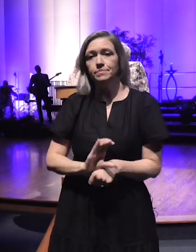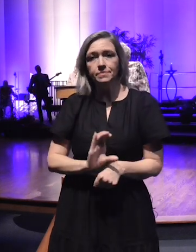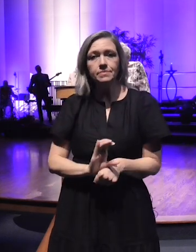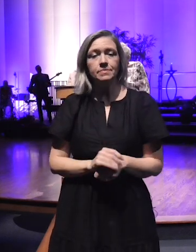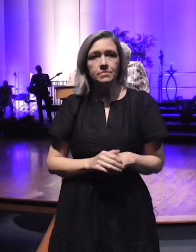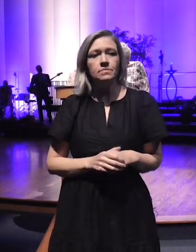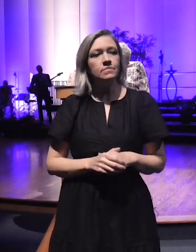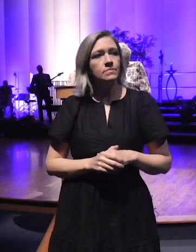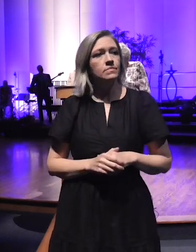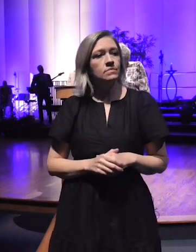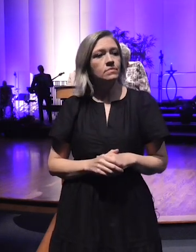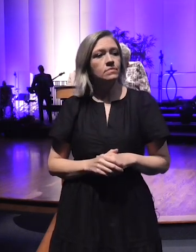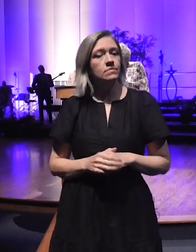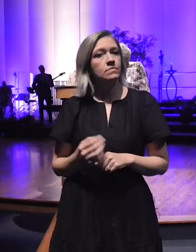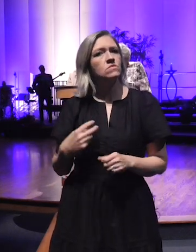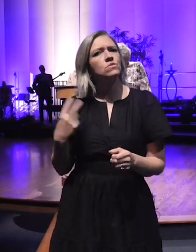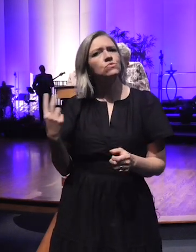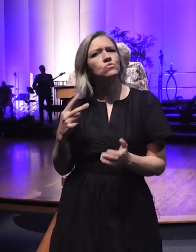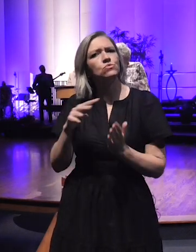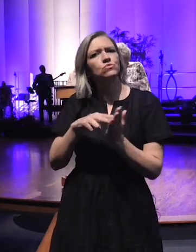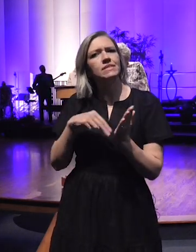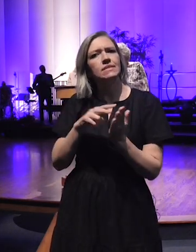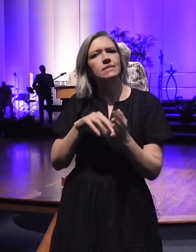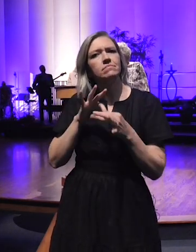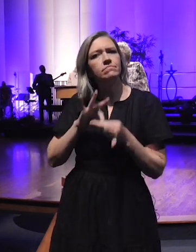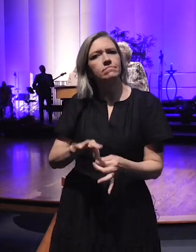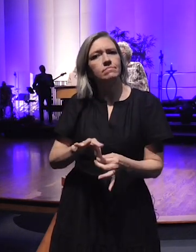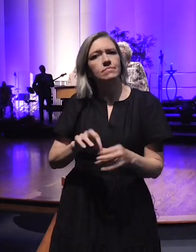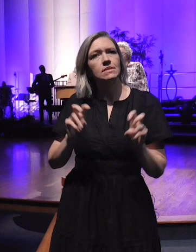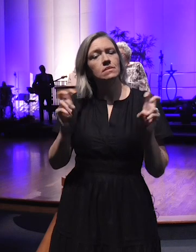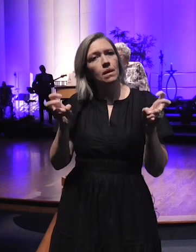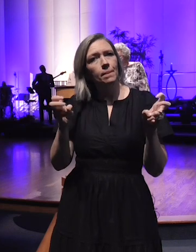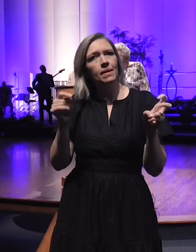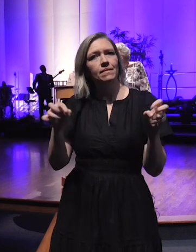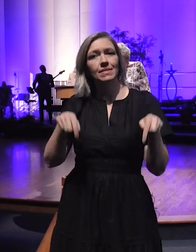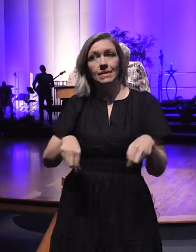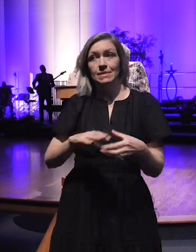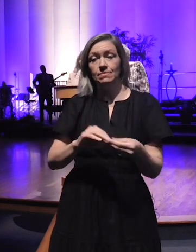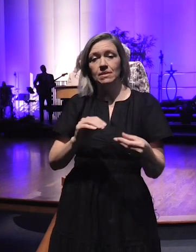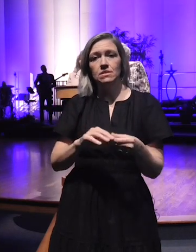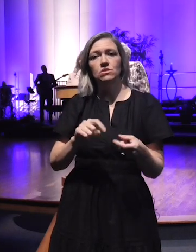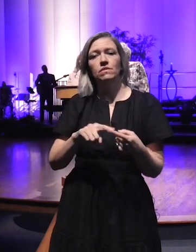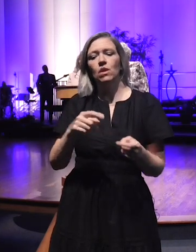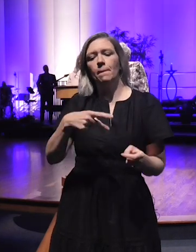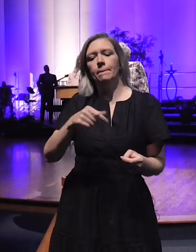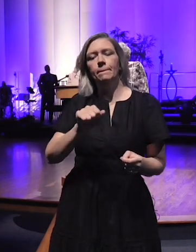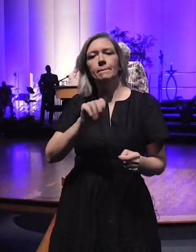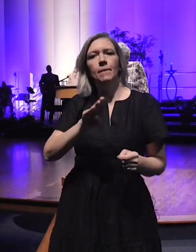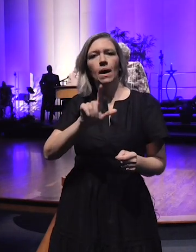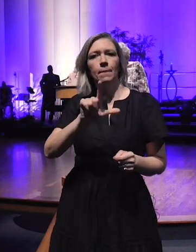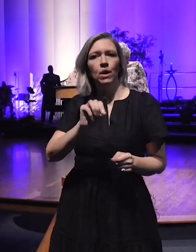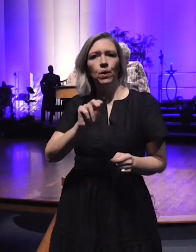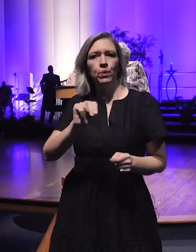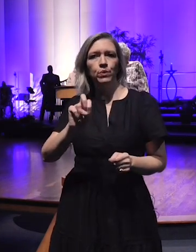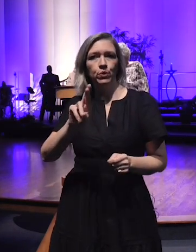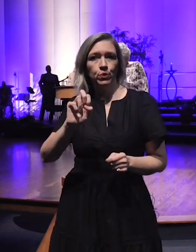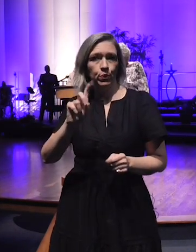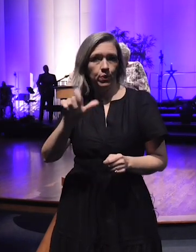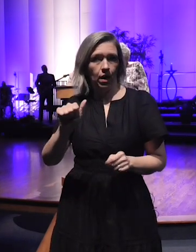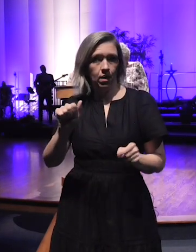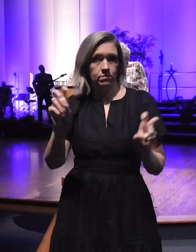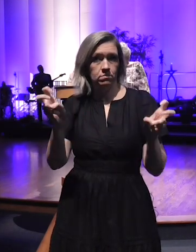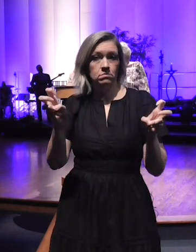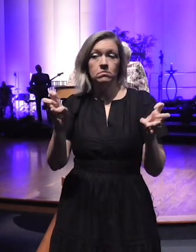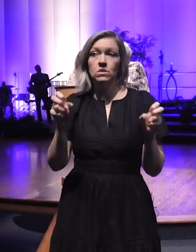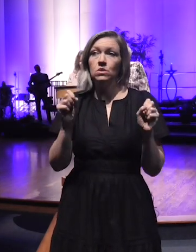nuestra lectura conectada con el tema del mensaje es de Pablo naruda puedes cortar todas las flores